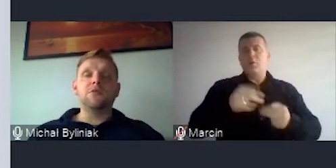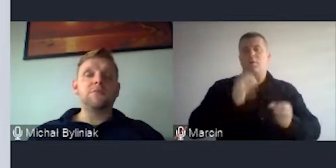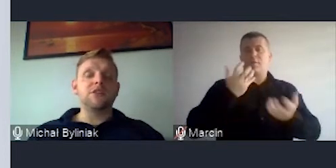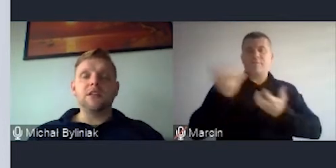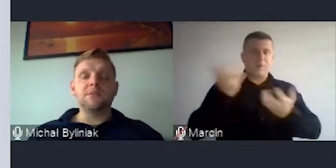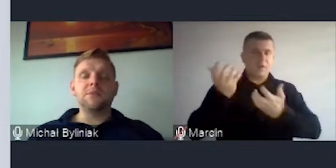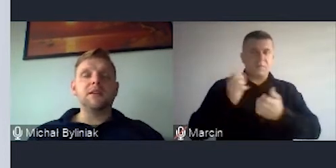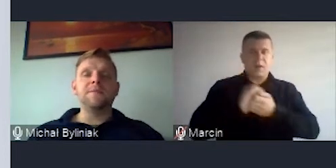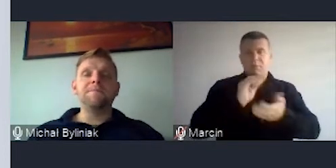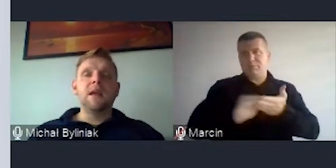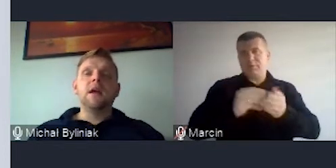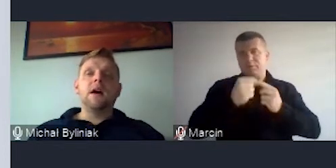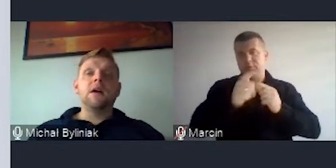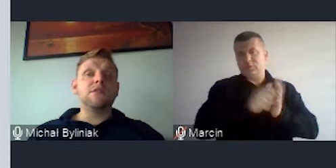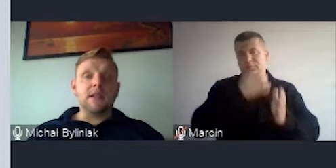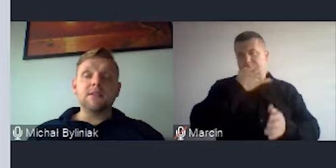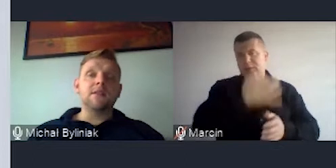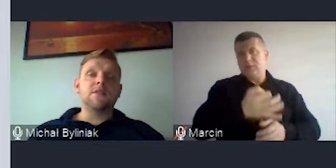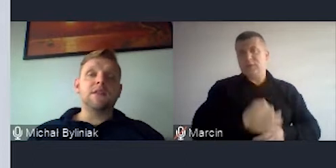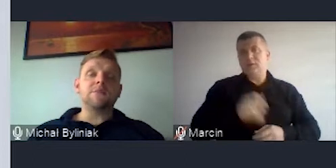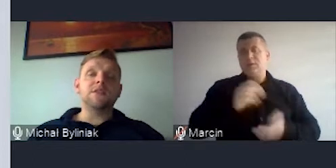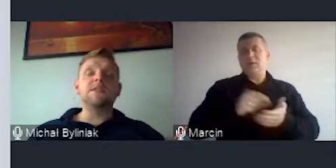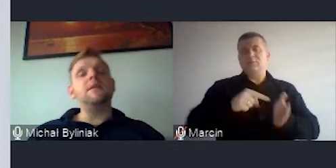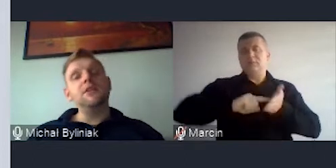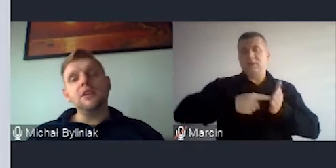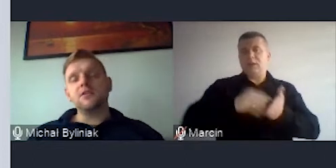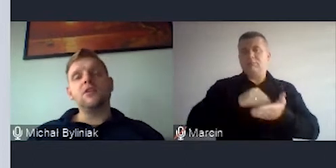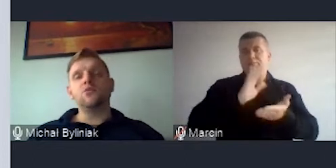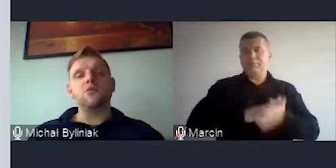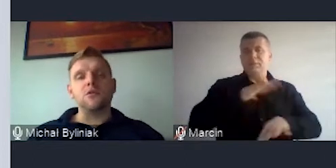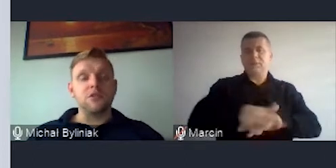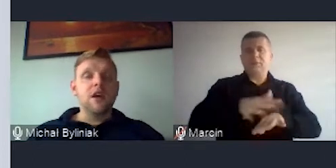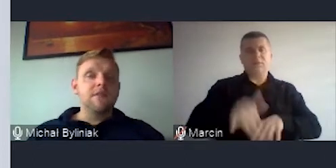które prześlecie z pytaniem, zostanie zarejestrowana przez system i nie da się jej usunąć,